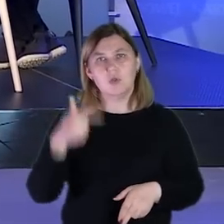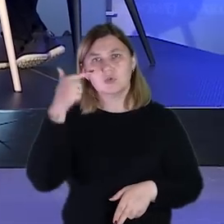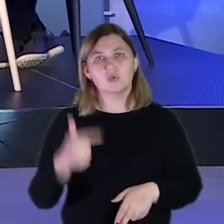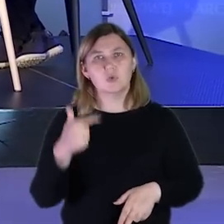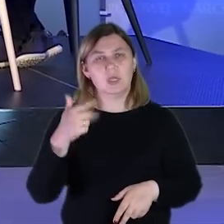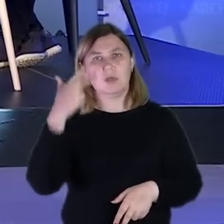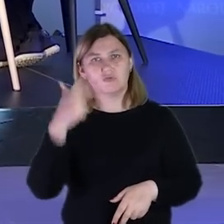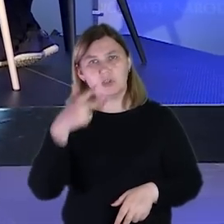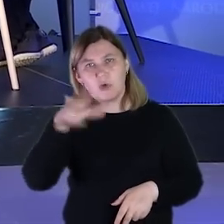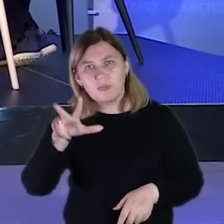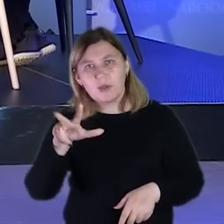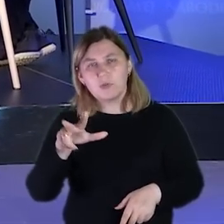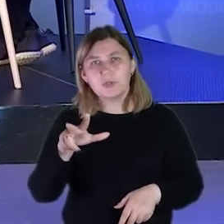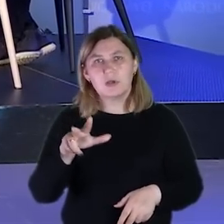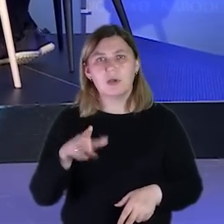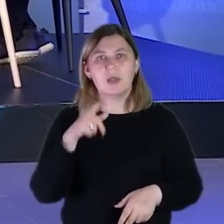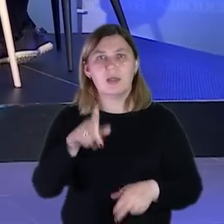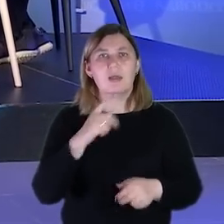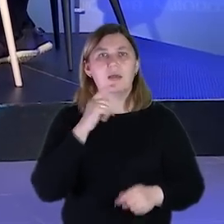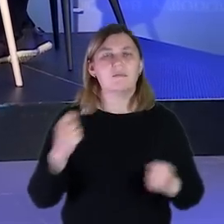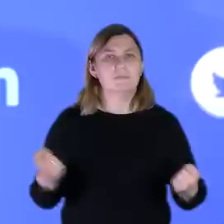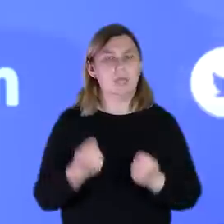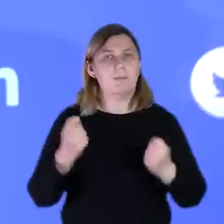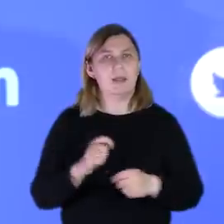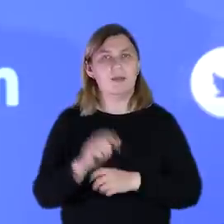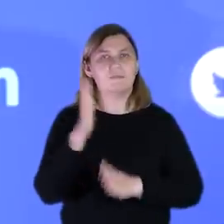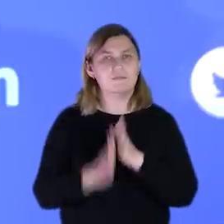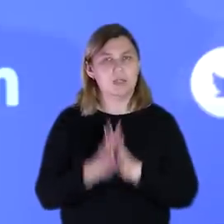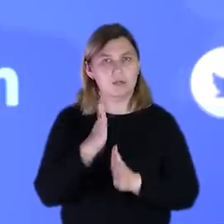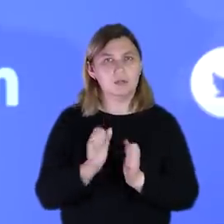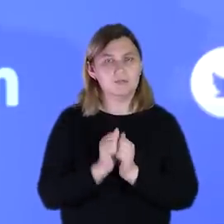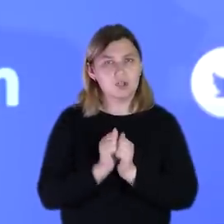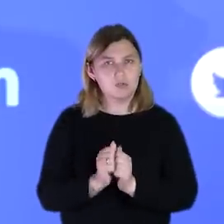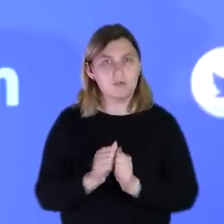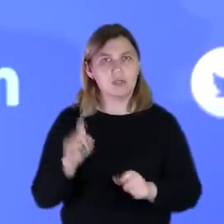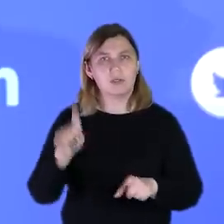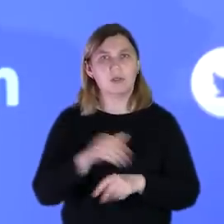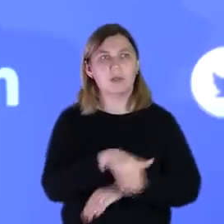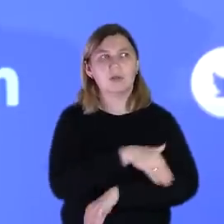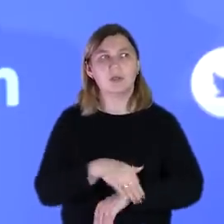trzeciego tygodnia kampanii wrześniowej na terenach przygraniczna sowieckiego w zasadzie był